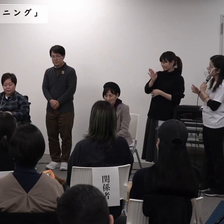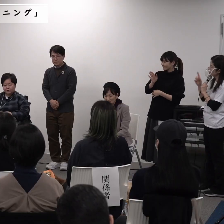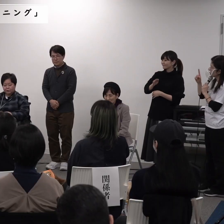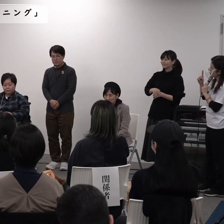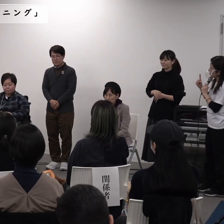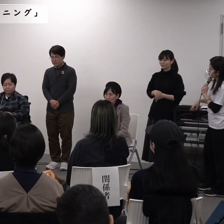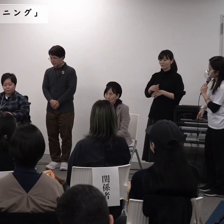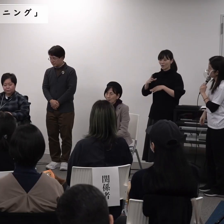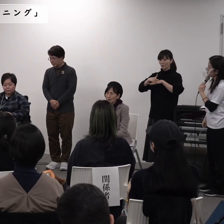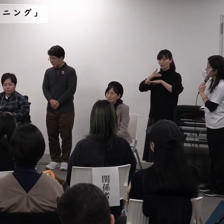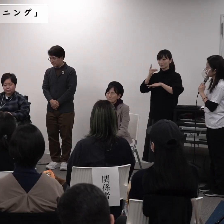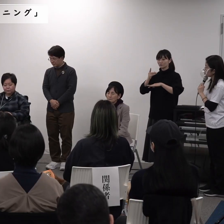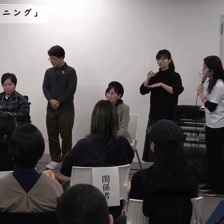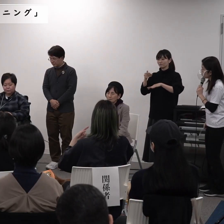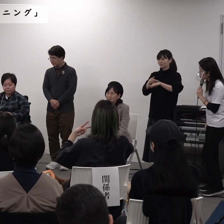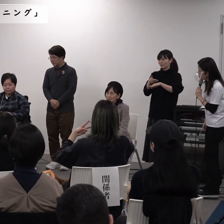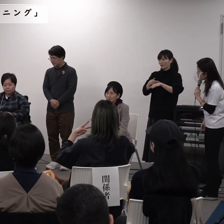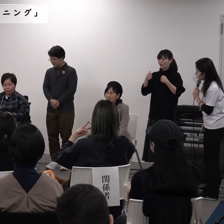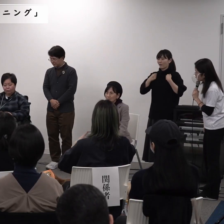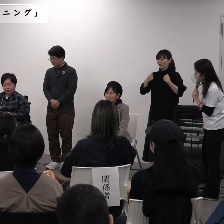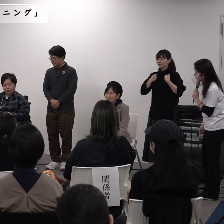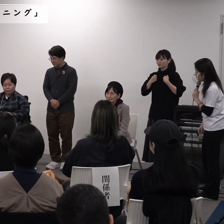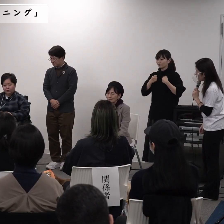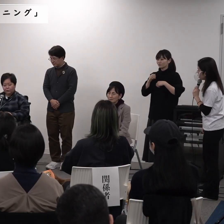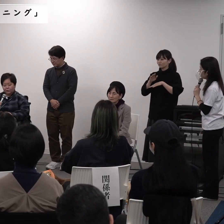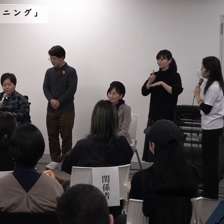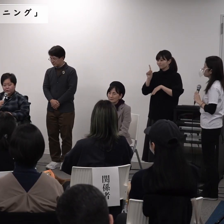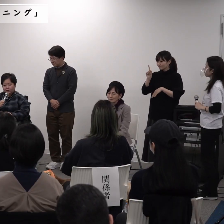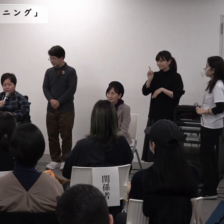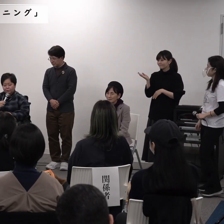橋爪）まずトレーニング どんなトレーニングしてました？